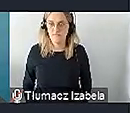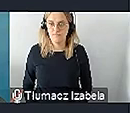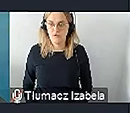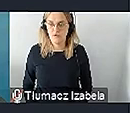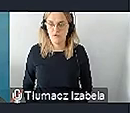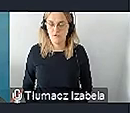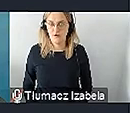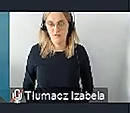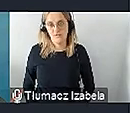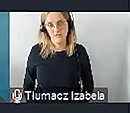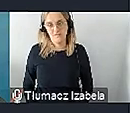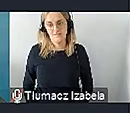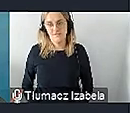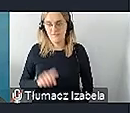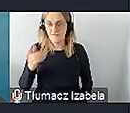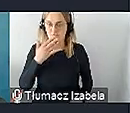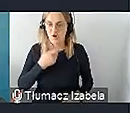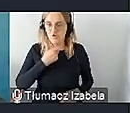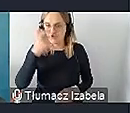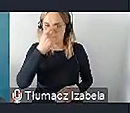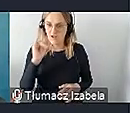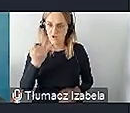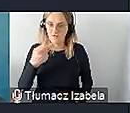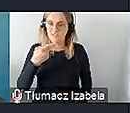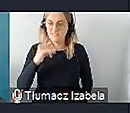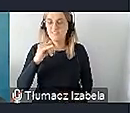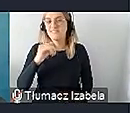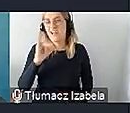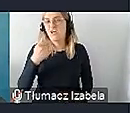[śmiech] Komuś żyrafa wyszła jak dinozaur, jak widzę.